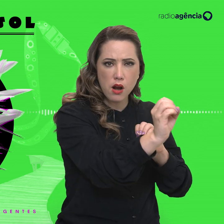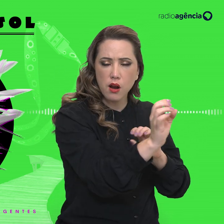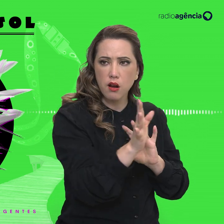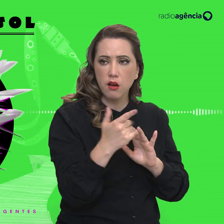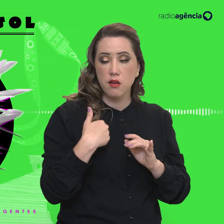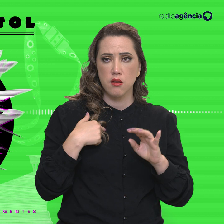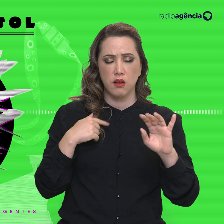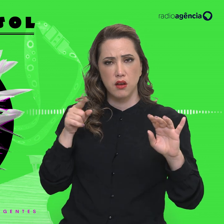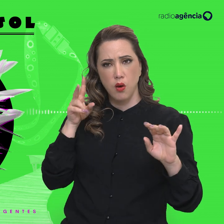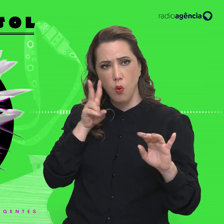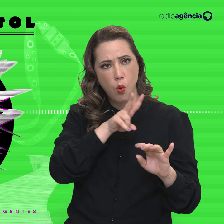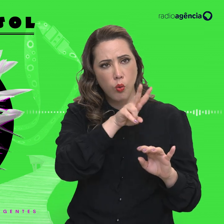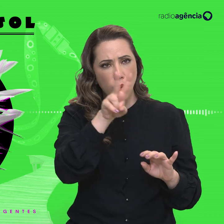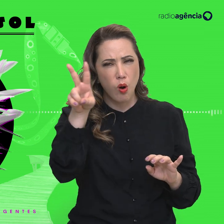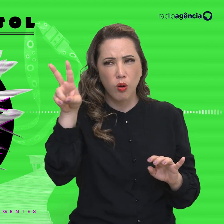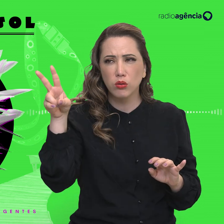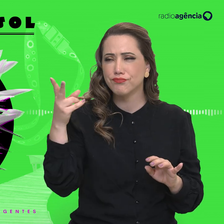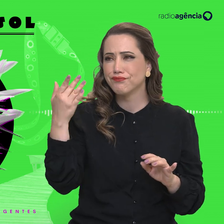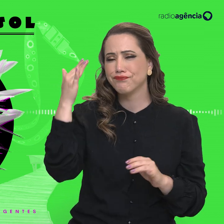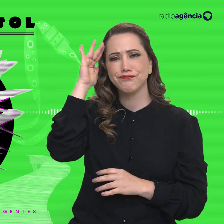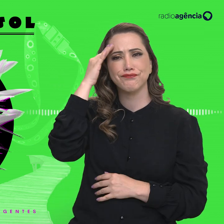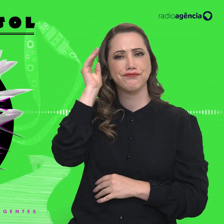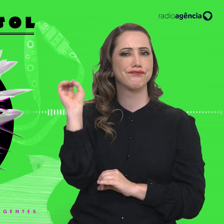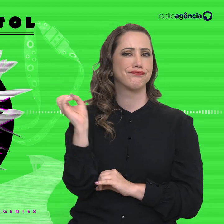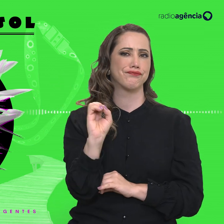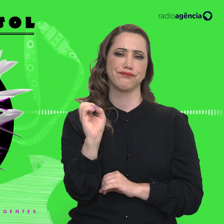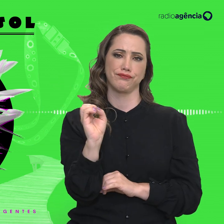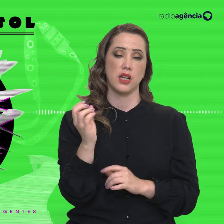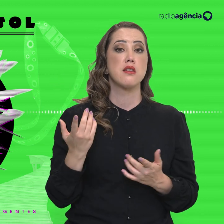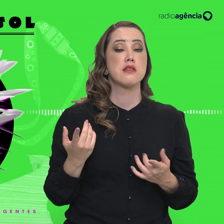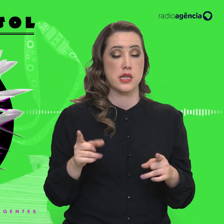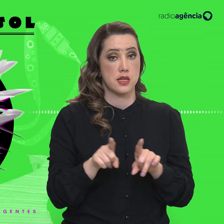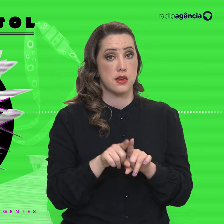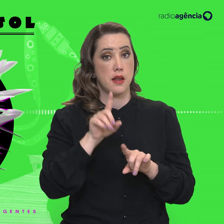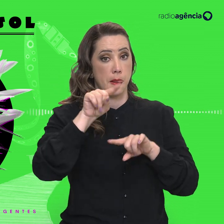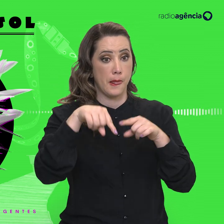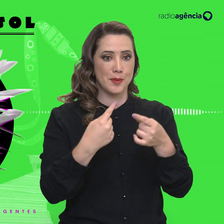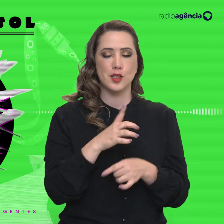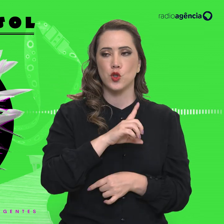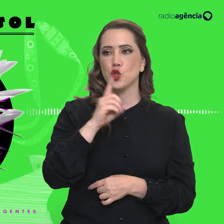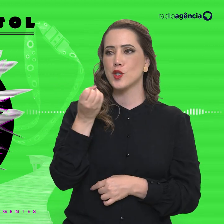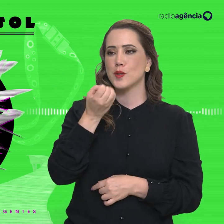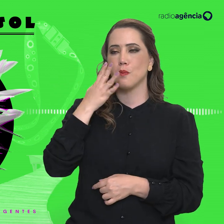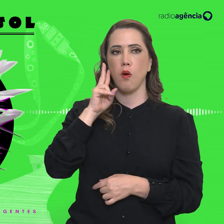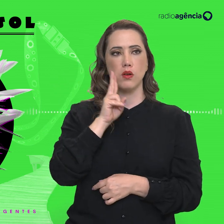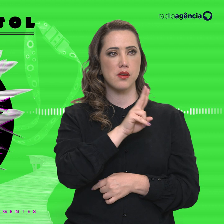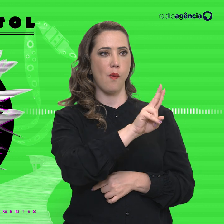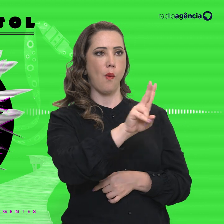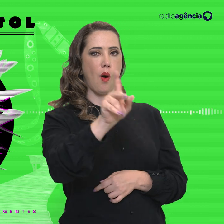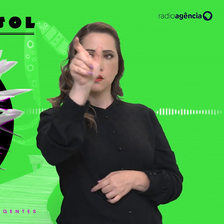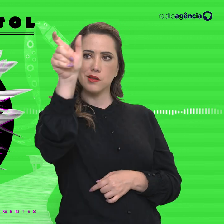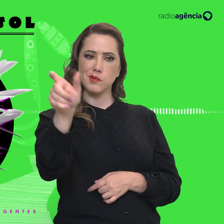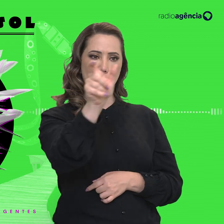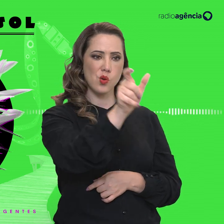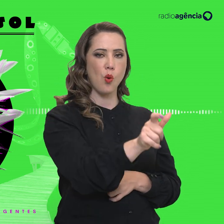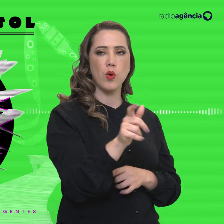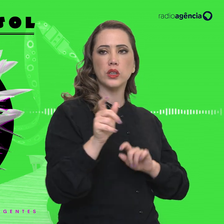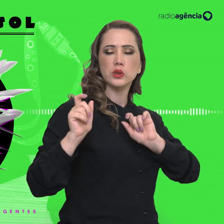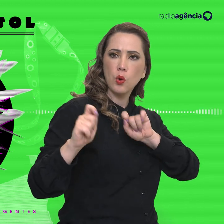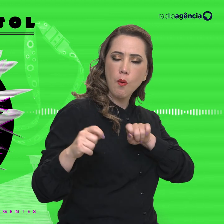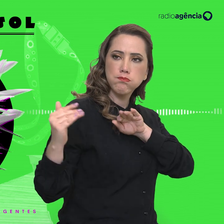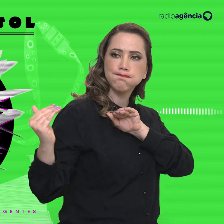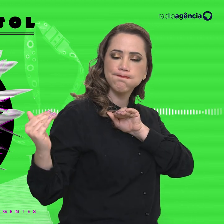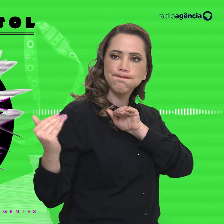Mas em dias bons eu tenho a sensação de que eu tenho a habilidade e o poder de ver